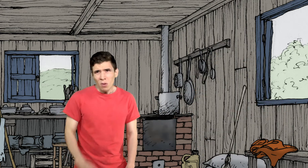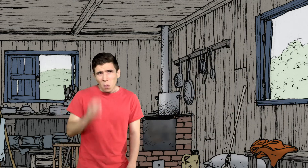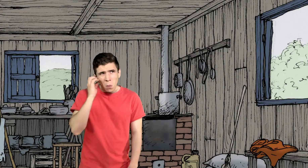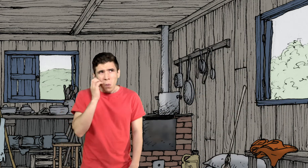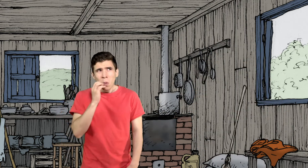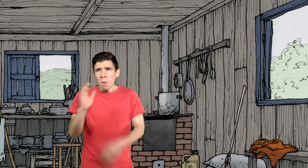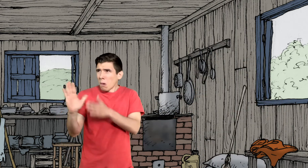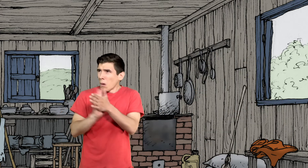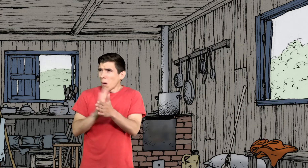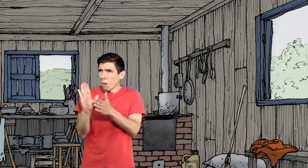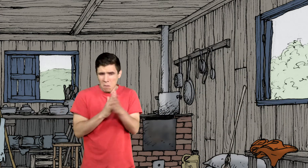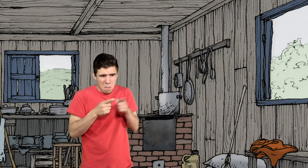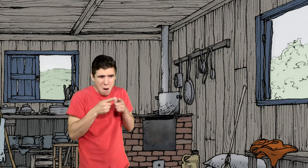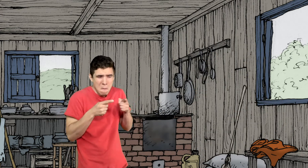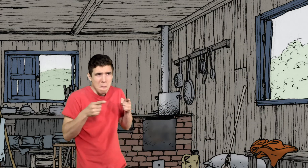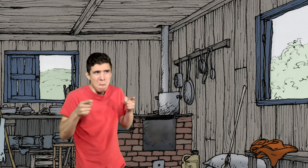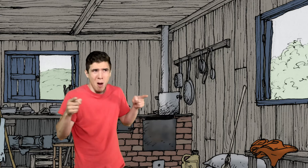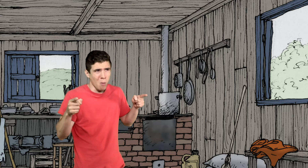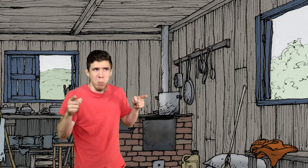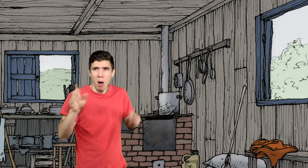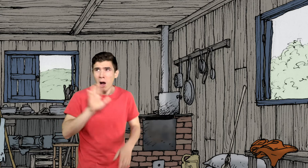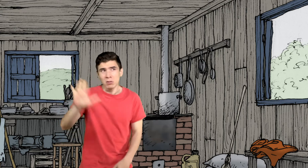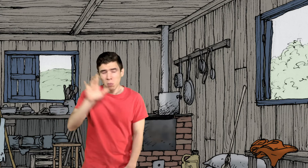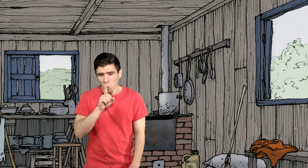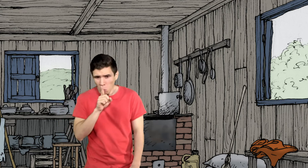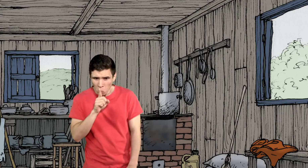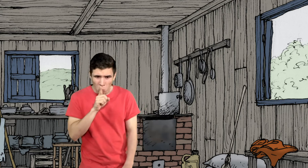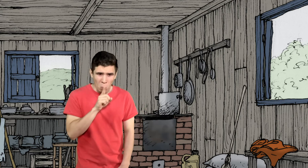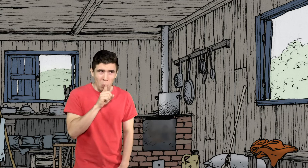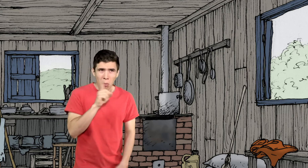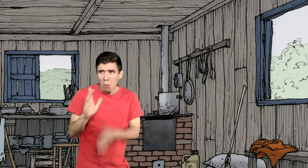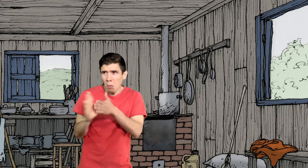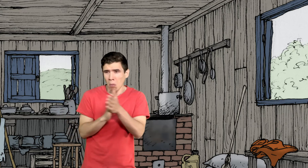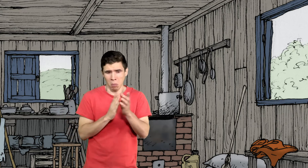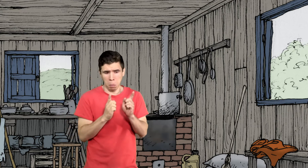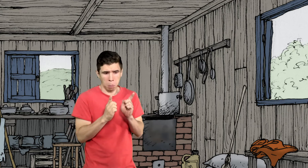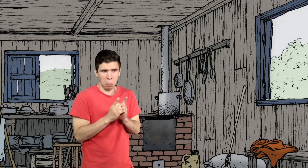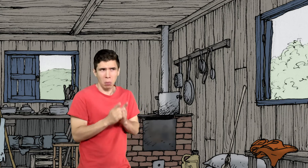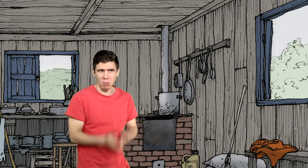Pero si Don Luis es callado.